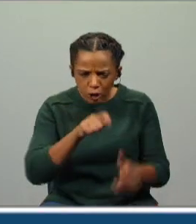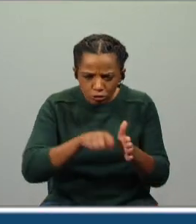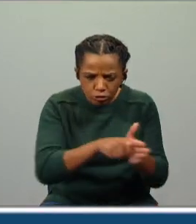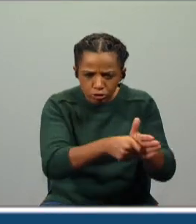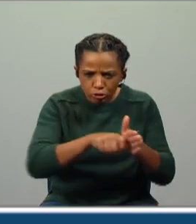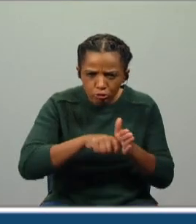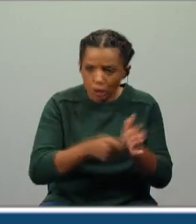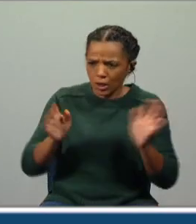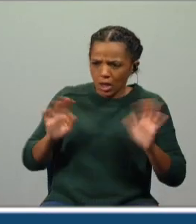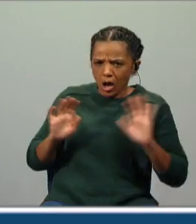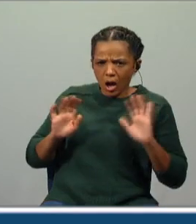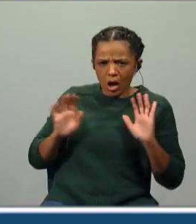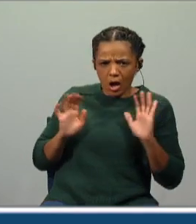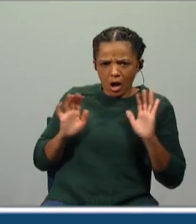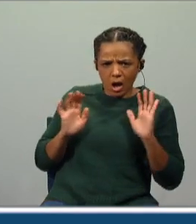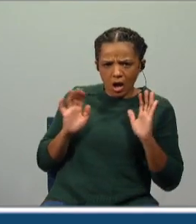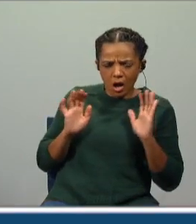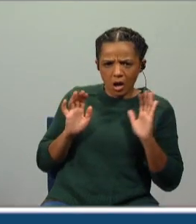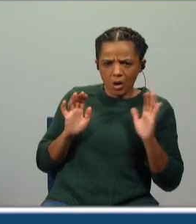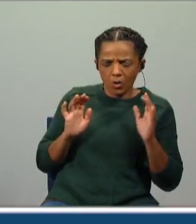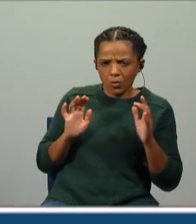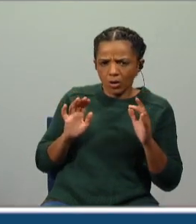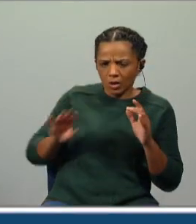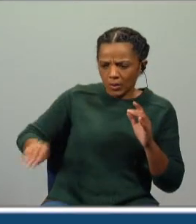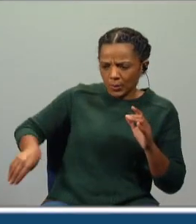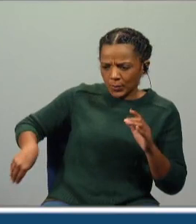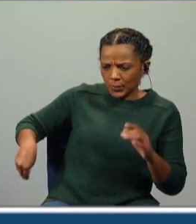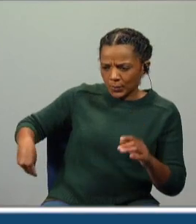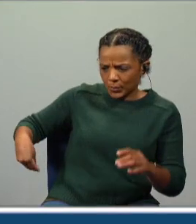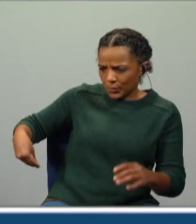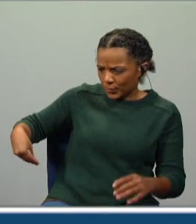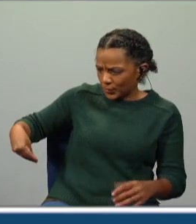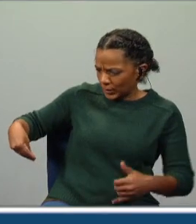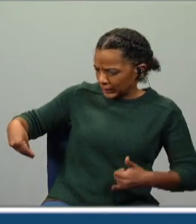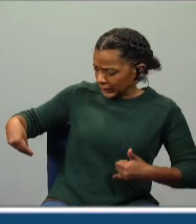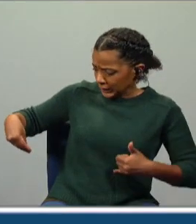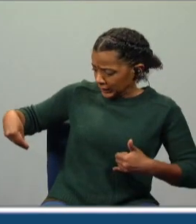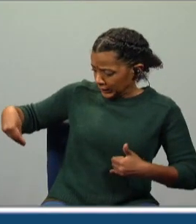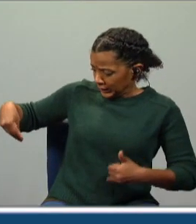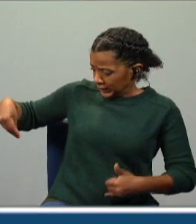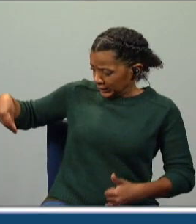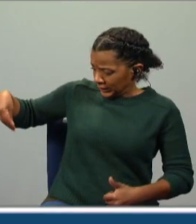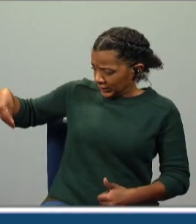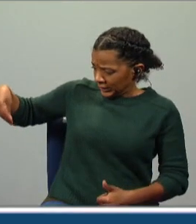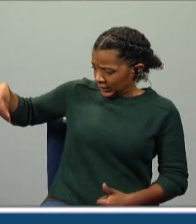Não respondeu o lobo, enquanto olhava assustado para a sua cauda sempre a crescer.